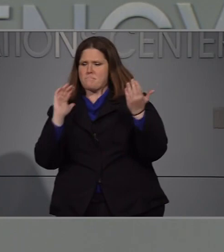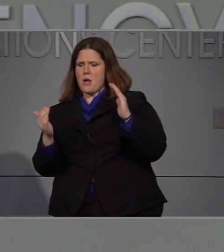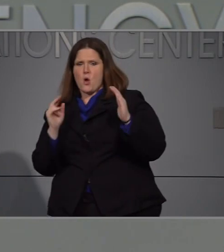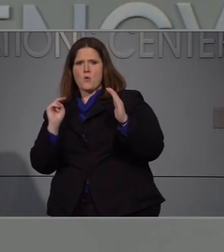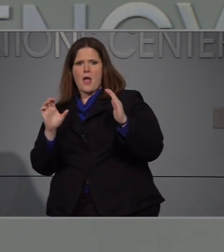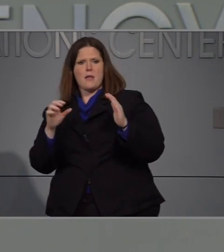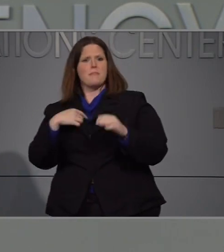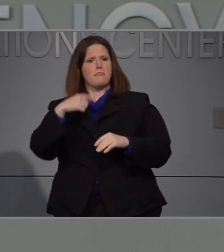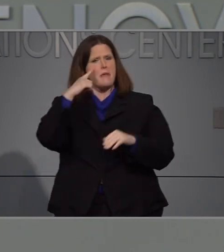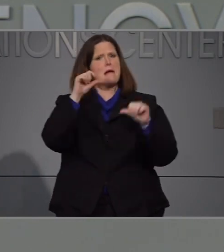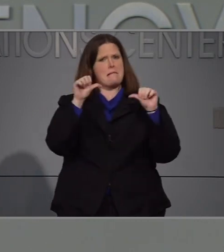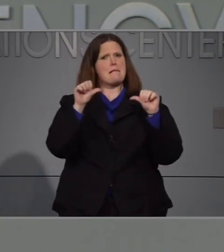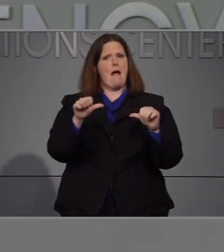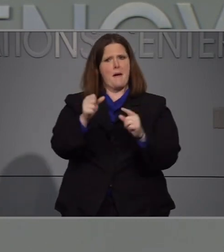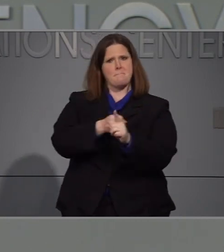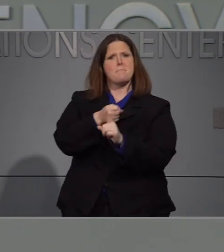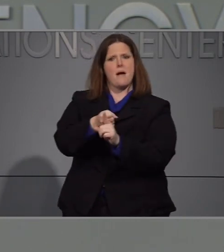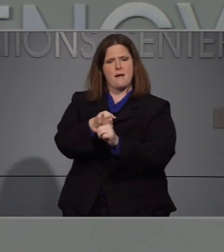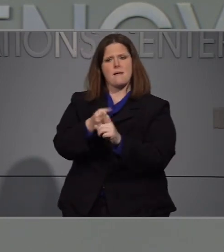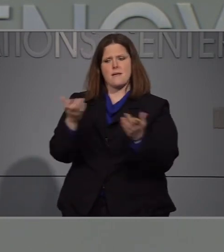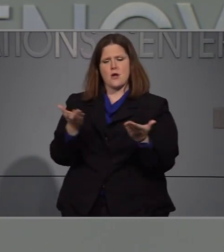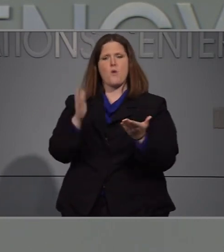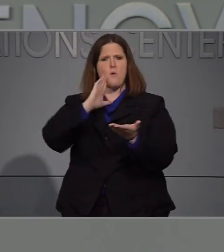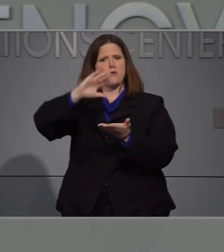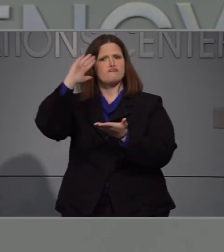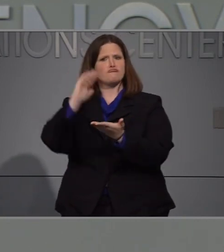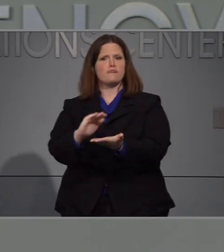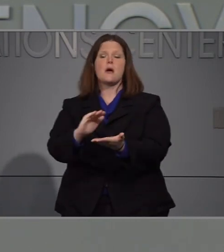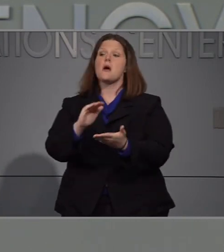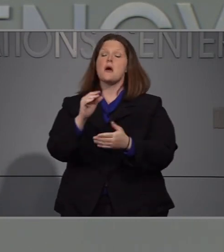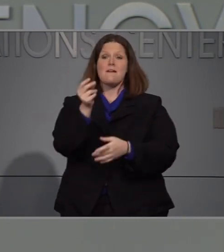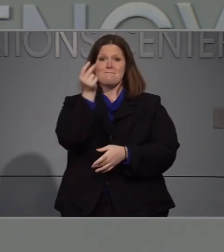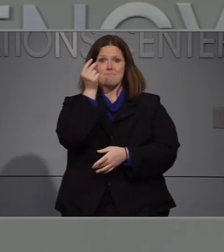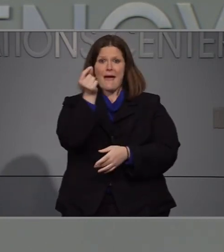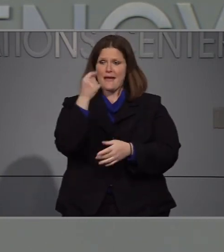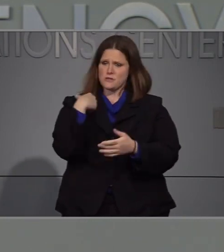que han impacto no creo que es algo que vamos a ver inmediatamente normalmente se